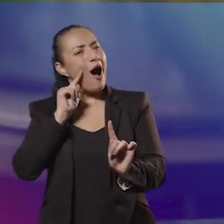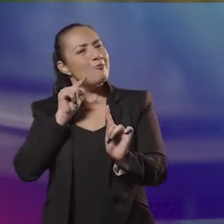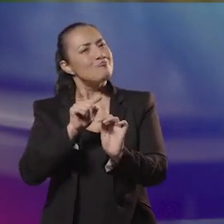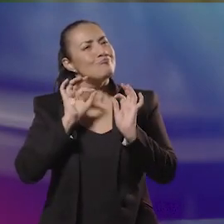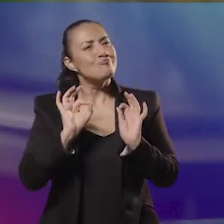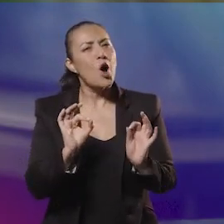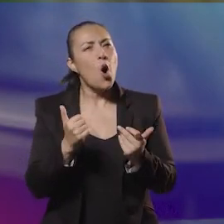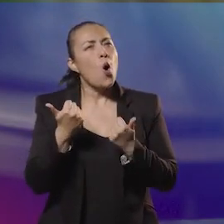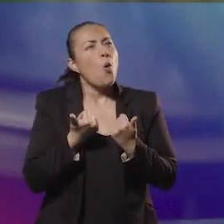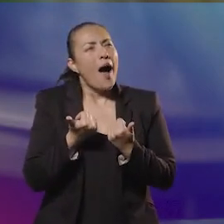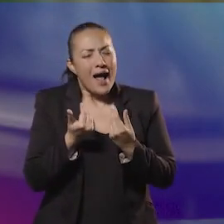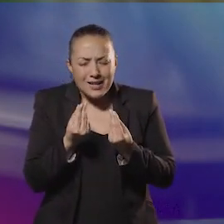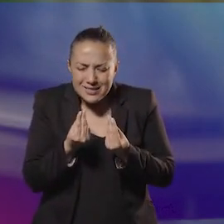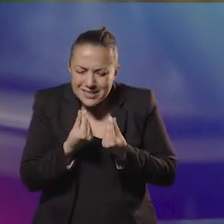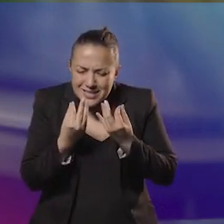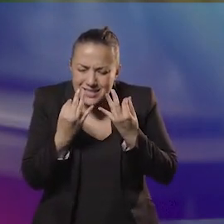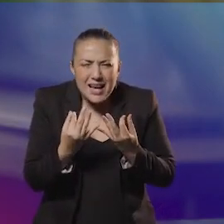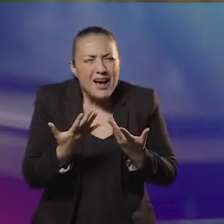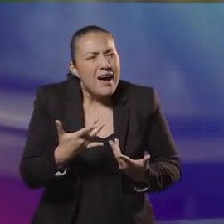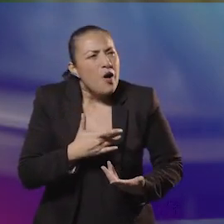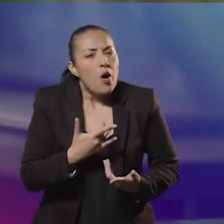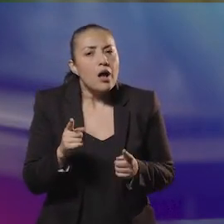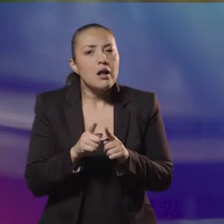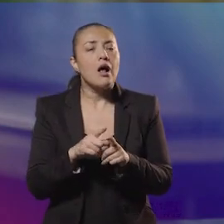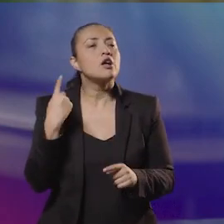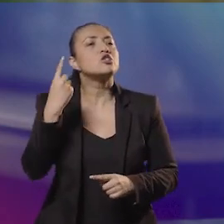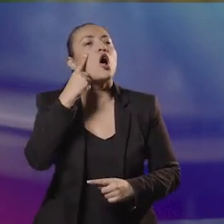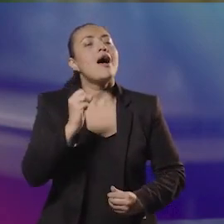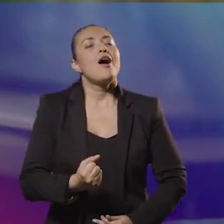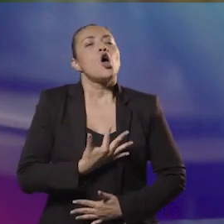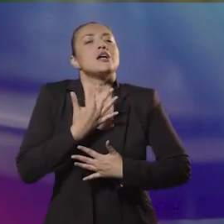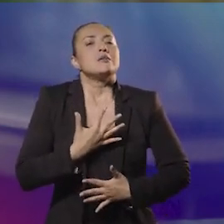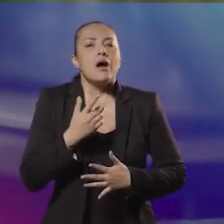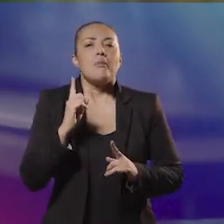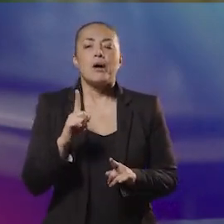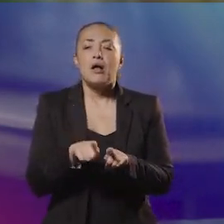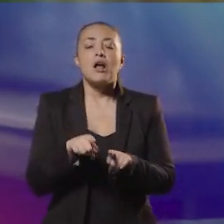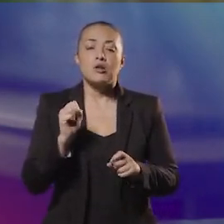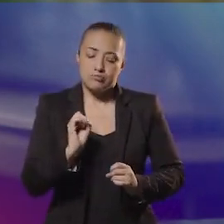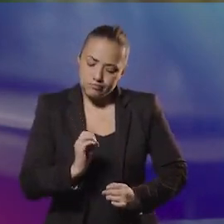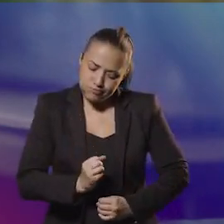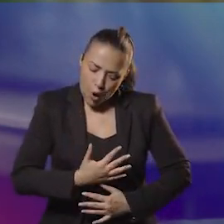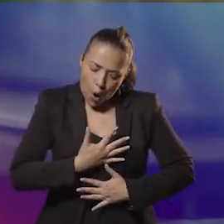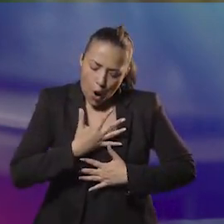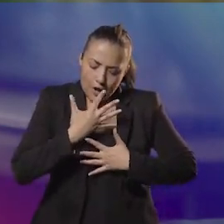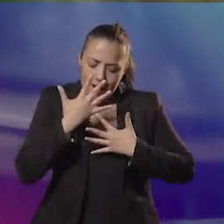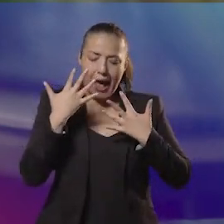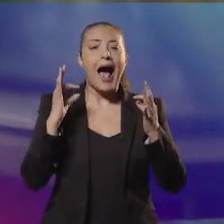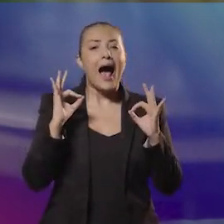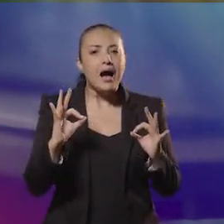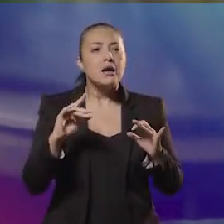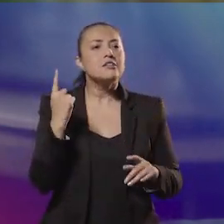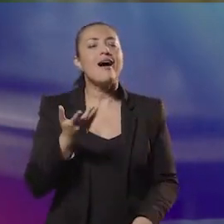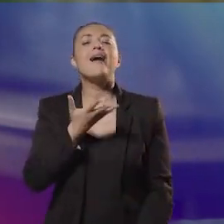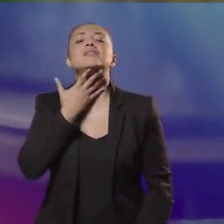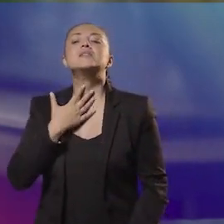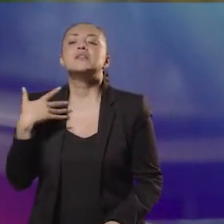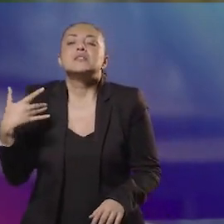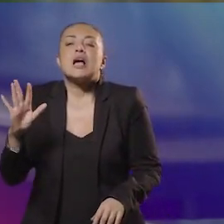porque el sentido mismo es tener orgasmos y no por el placer, por el placer y entonces hago lo que sea por tener un placer.